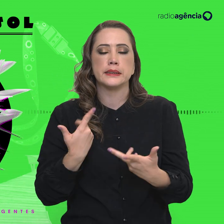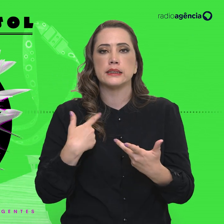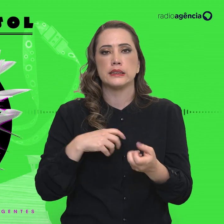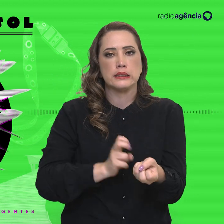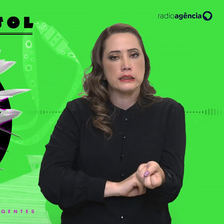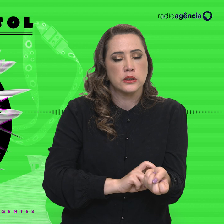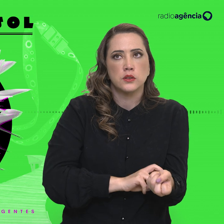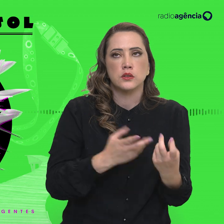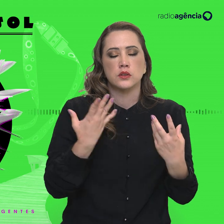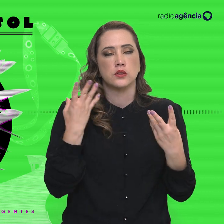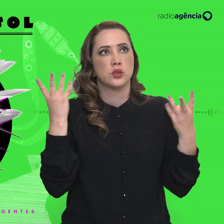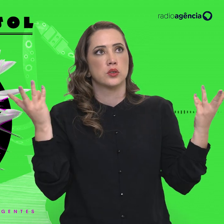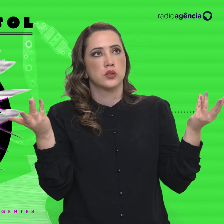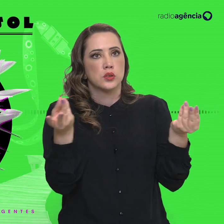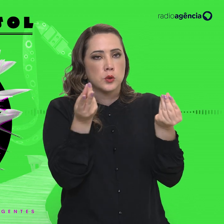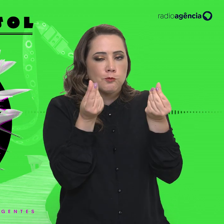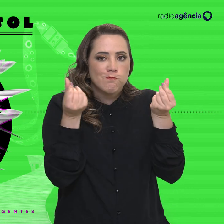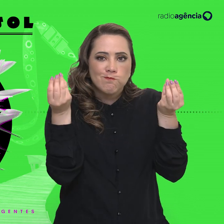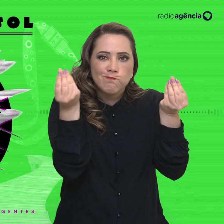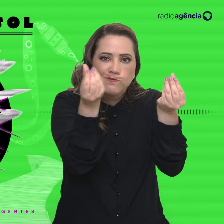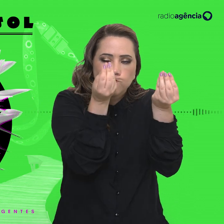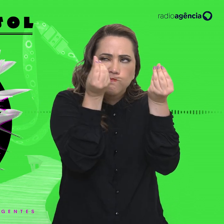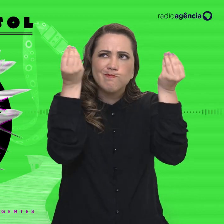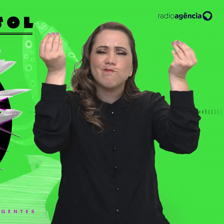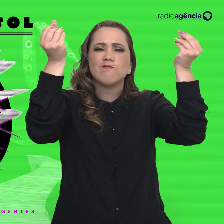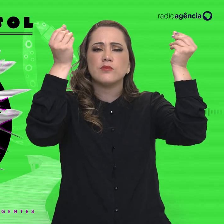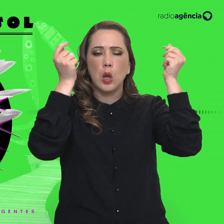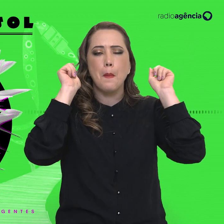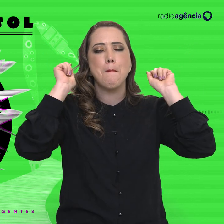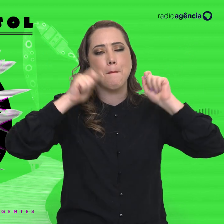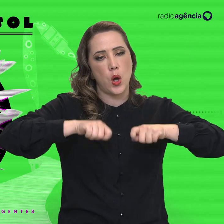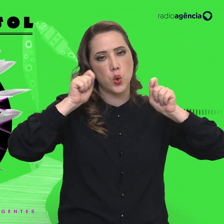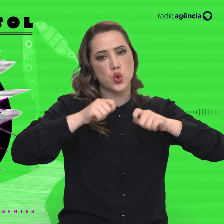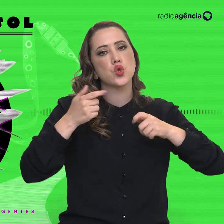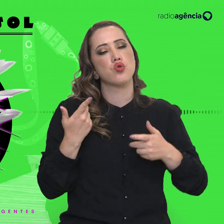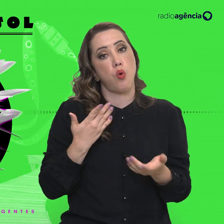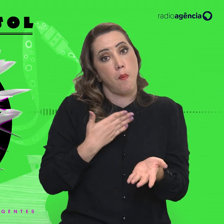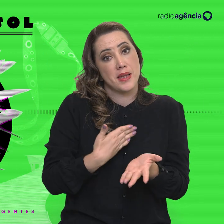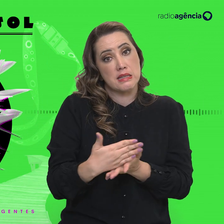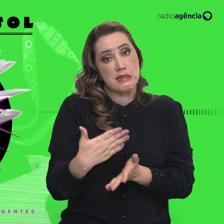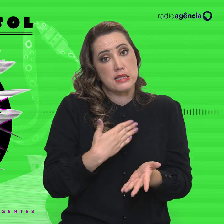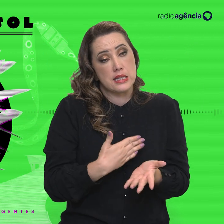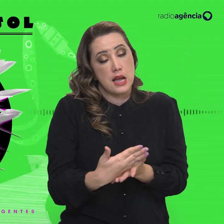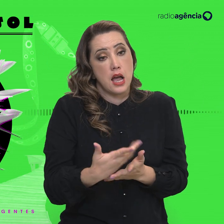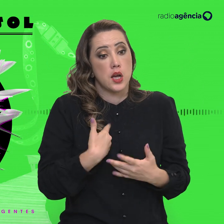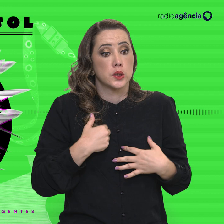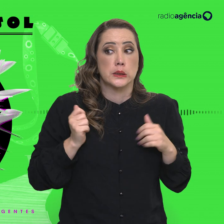concatenar esse sensorial, e ela pode começar a entrar numa crise